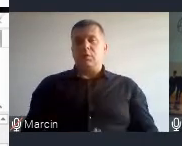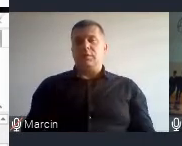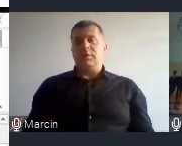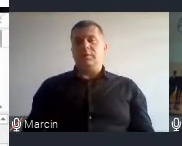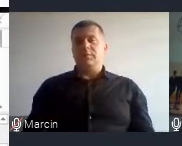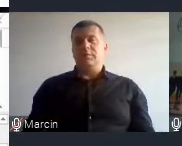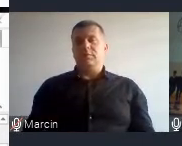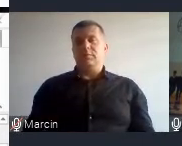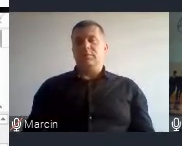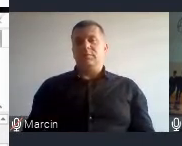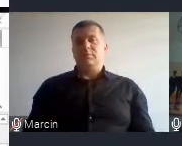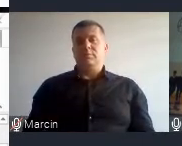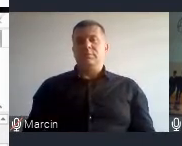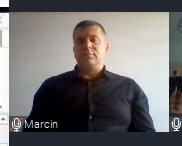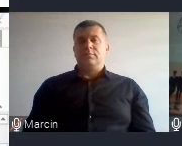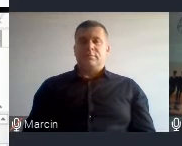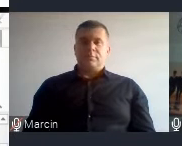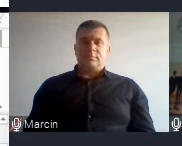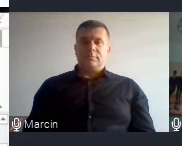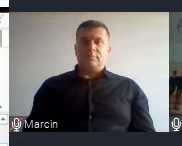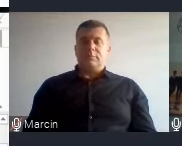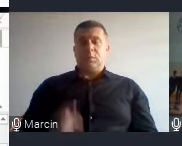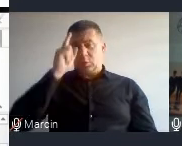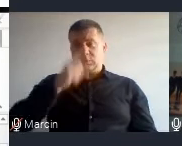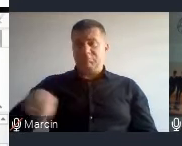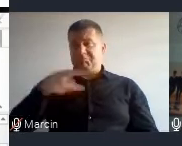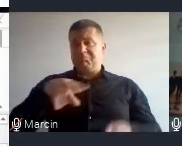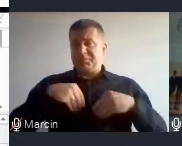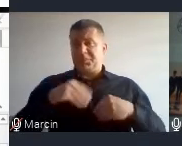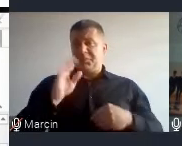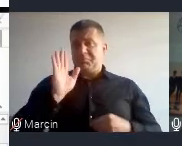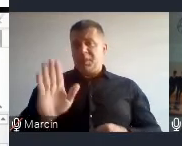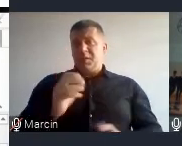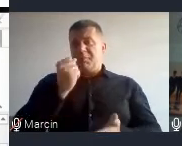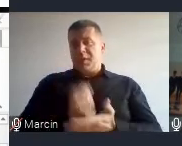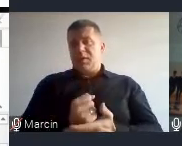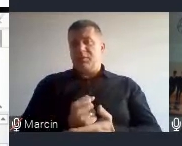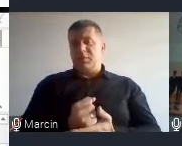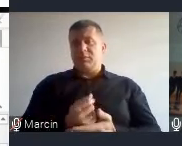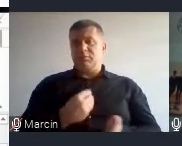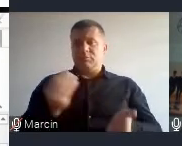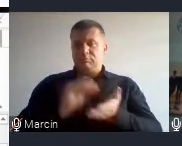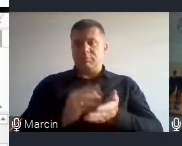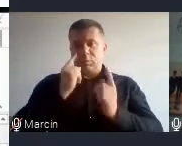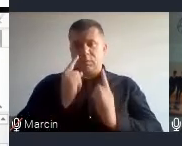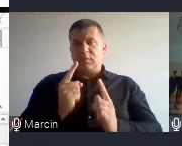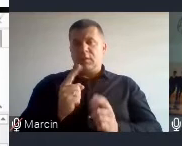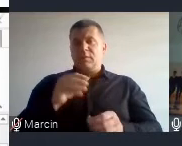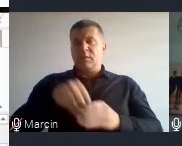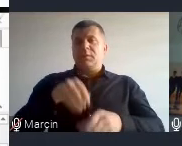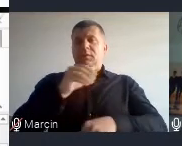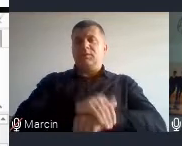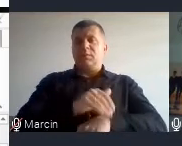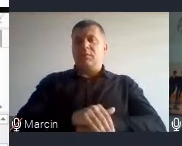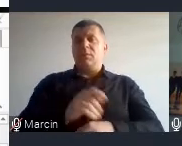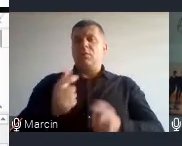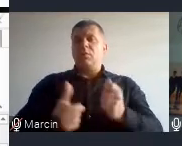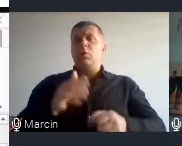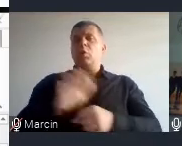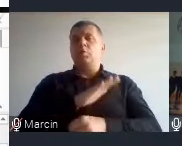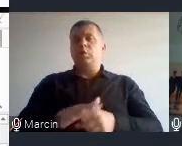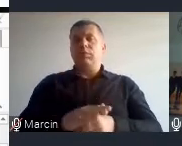Jako Beneficjenci macie Państwo prawo uwzględnienia w zamówieniu, zamówień uzupełniających i dodatkowych,